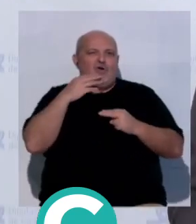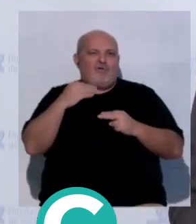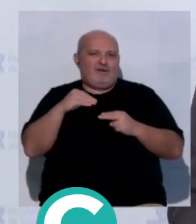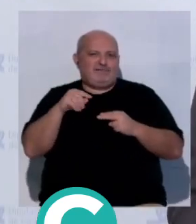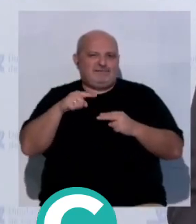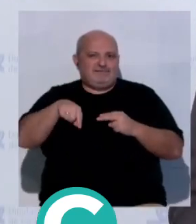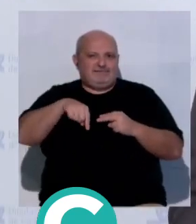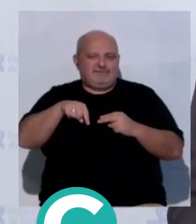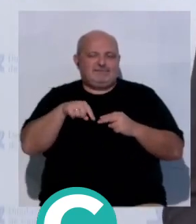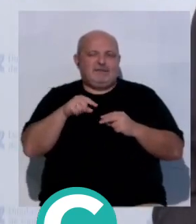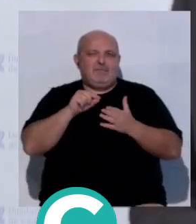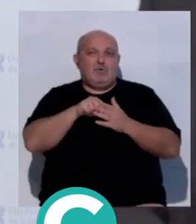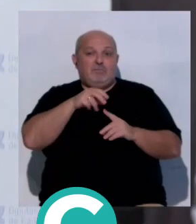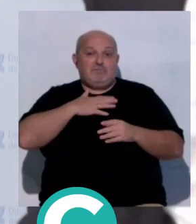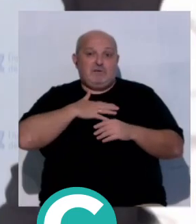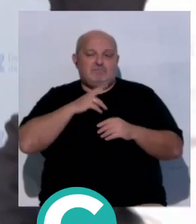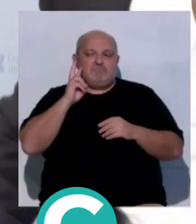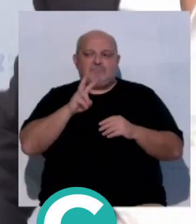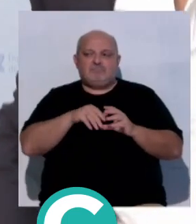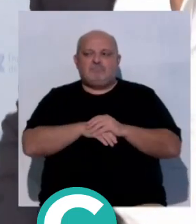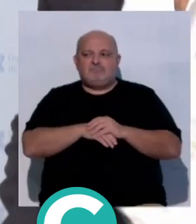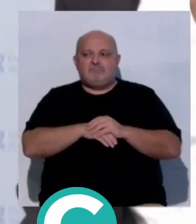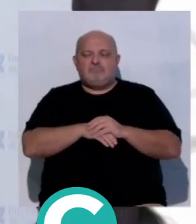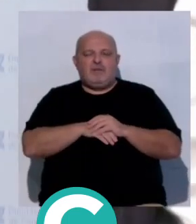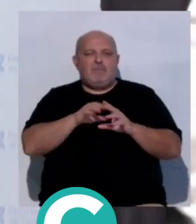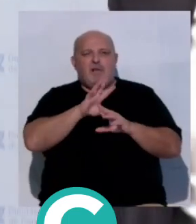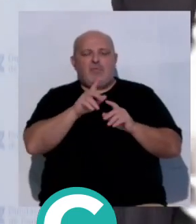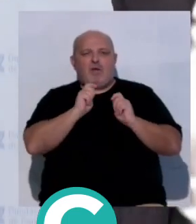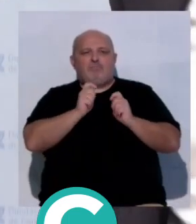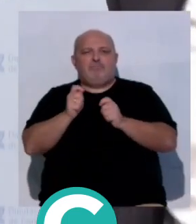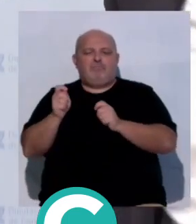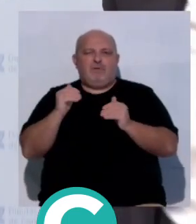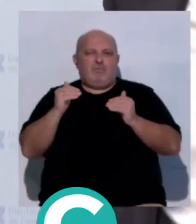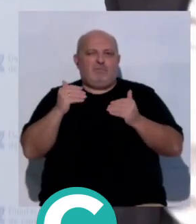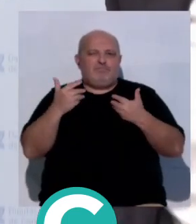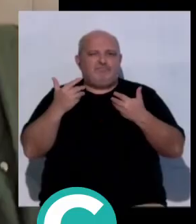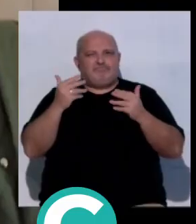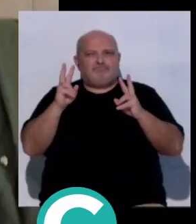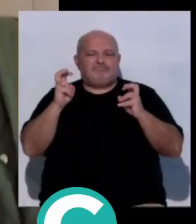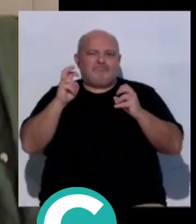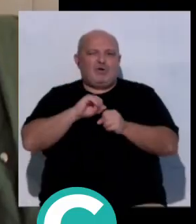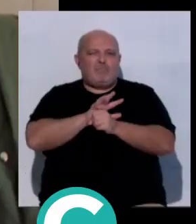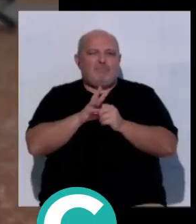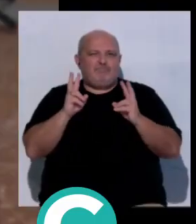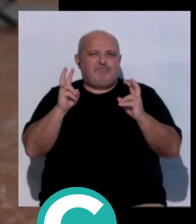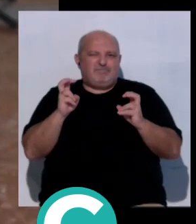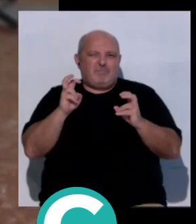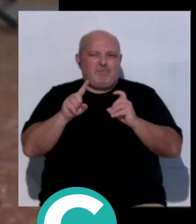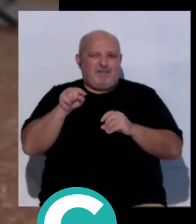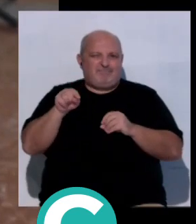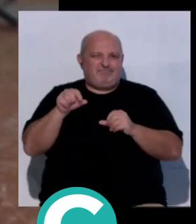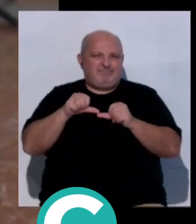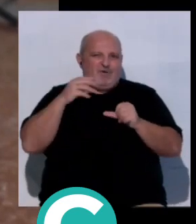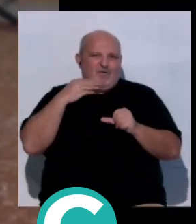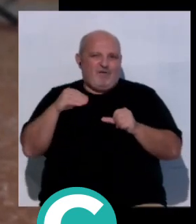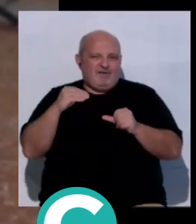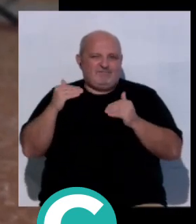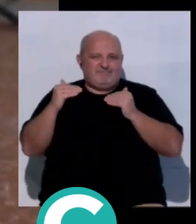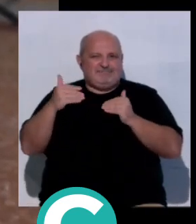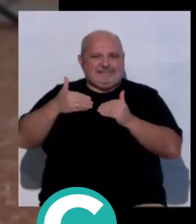manera En mi punto de vista eh estigmatizados durante la pandemia los niños y los y los jóvenes